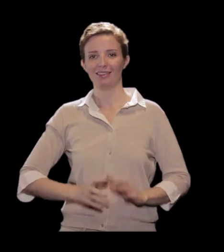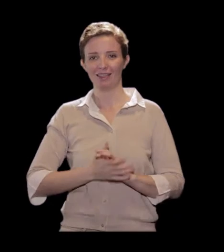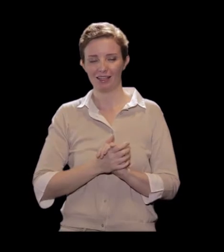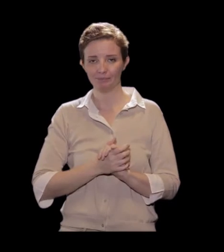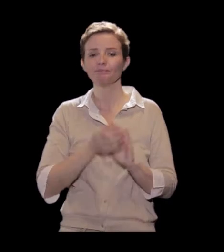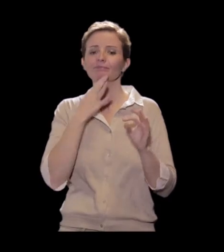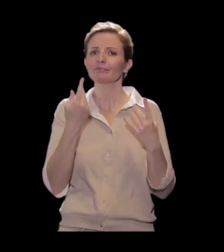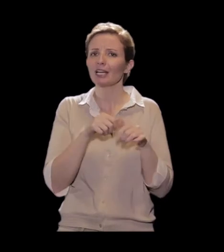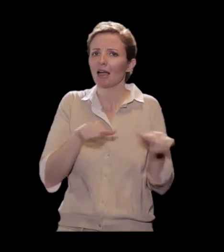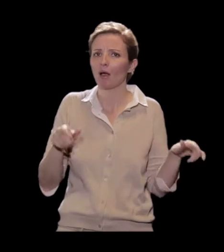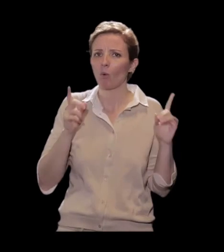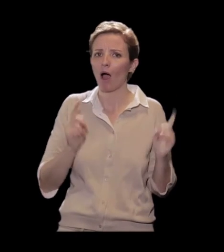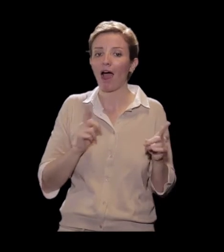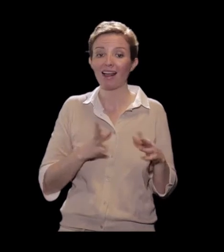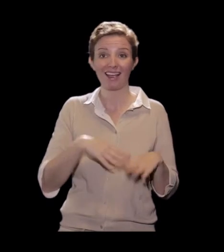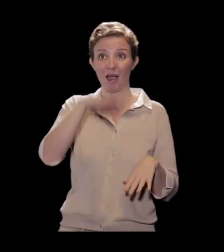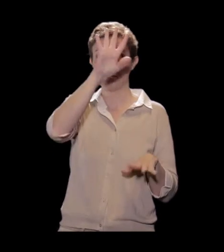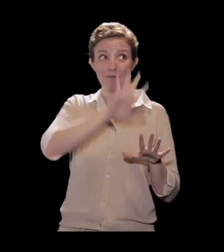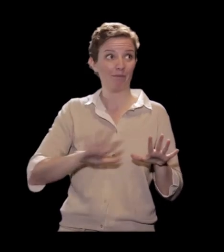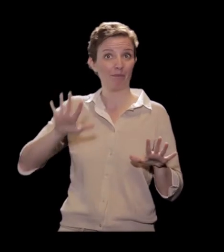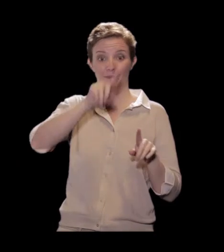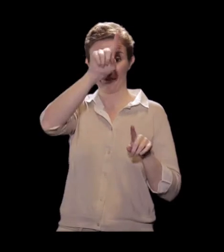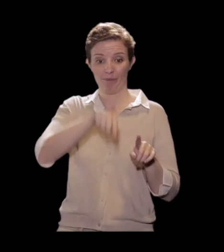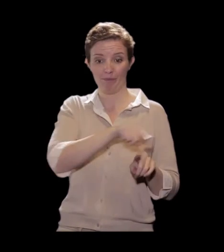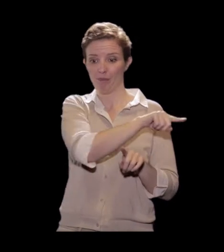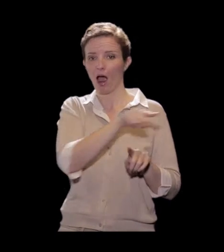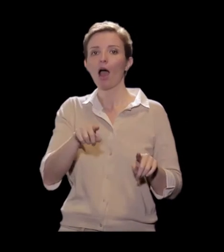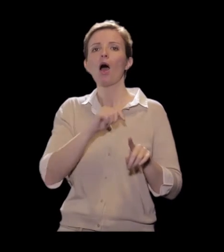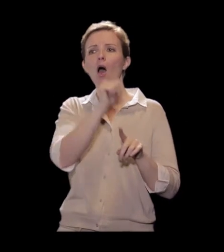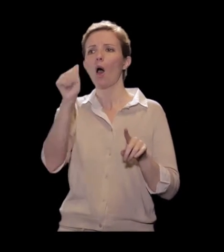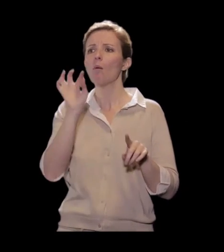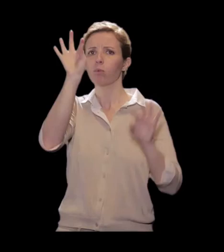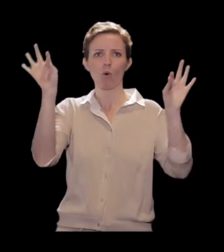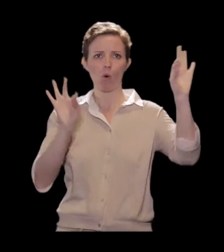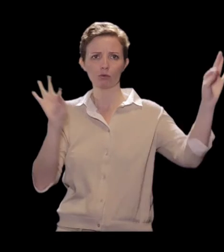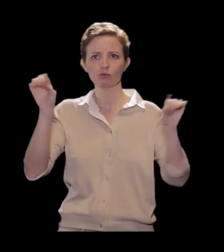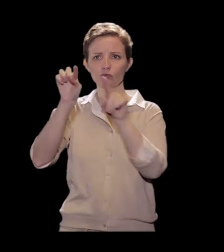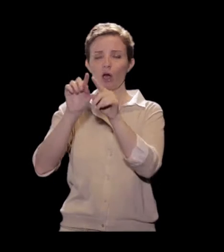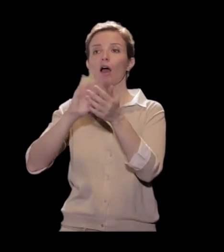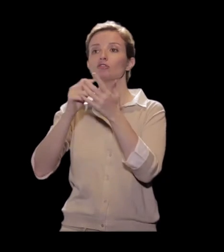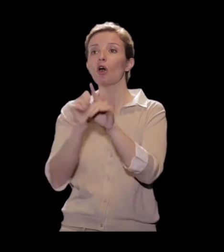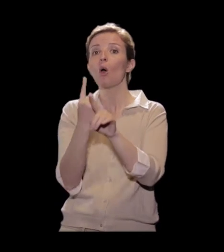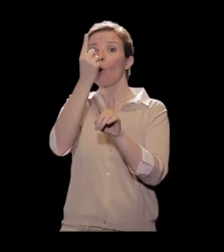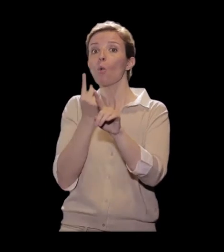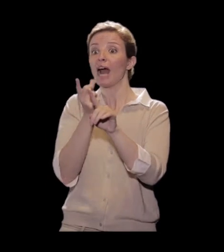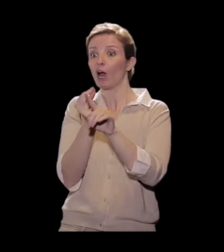Si basa sul fatto che ad ogni punto del piano corrisponde una ed una sola coppia di numeri. Viceversa, ad ogni coppia di numeri